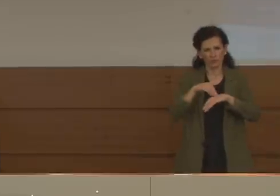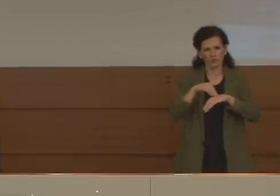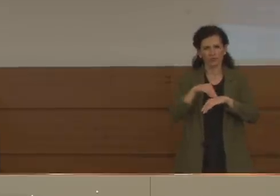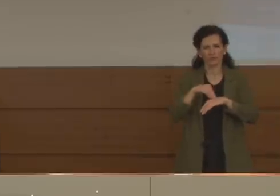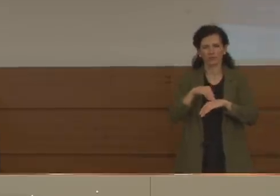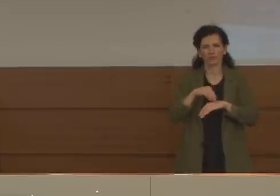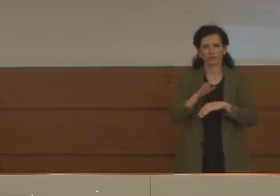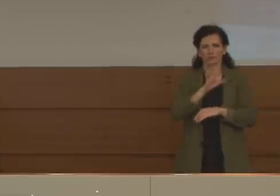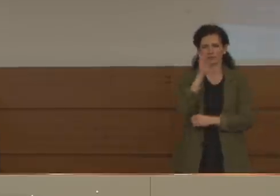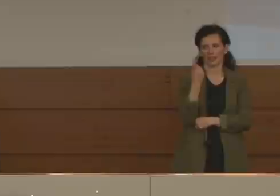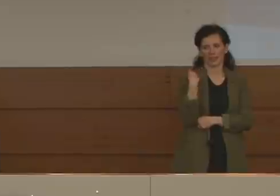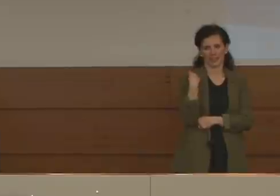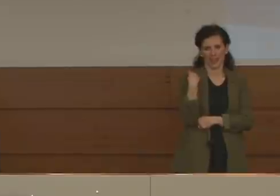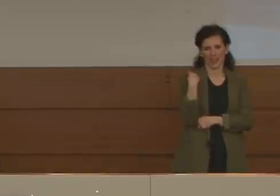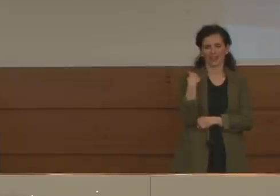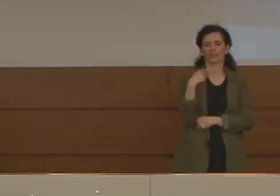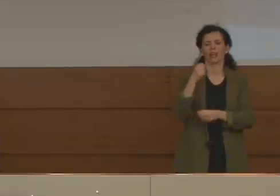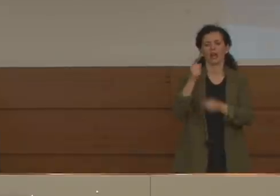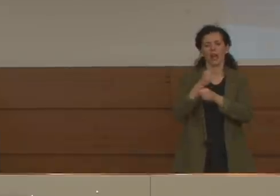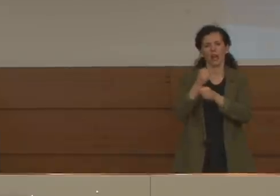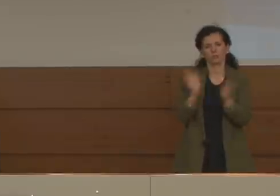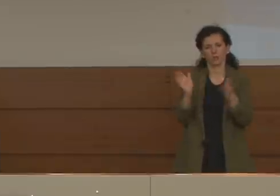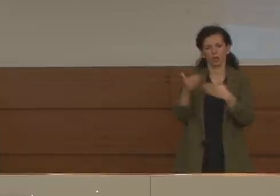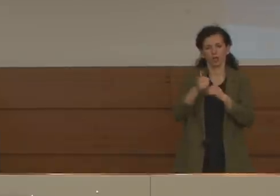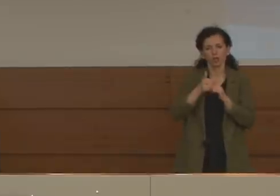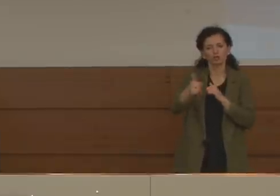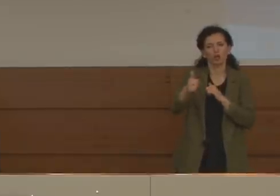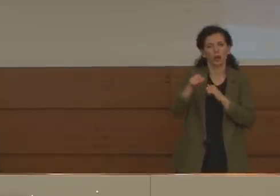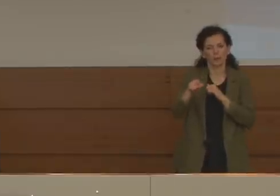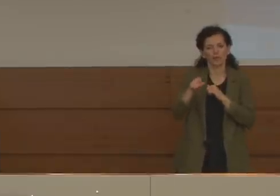laboratorio di alto isolamento e biocontenimento dello Spallanzani, voglio